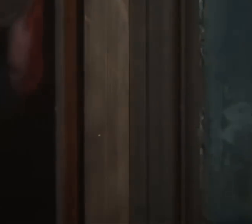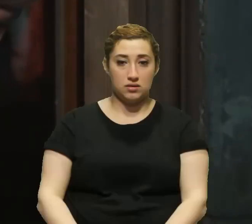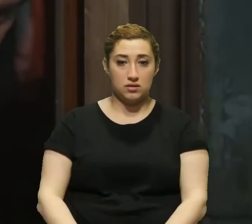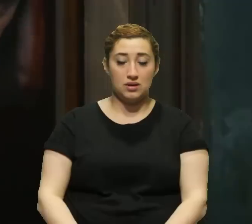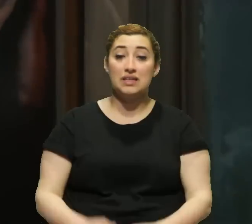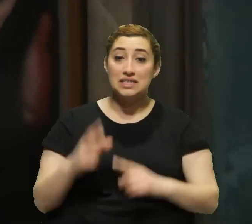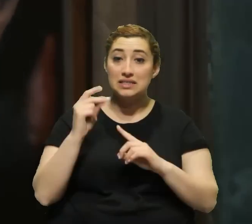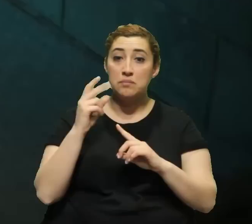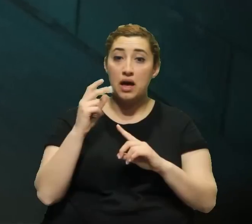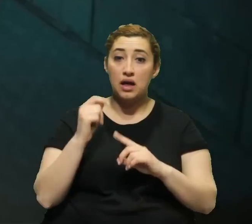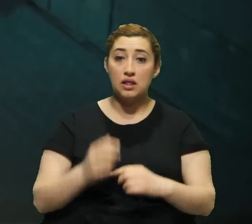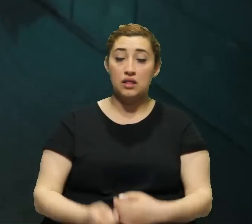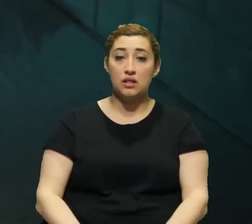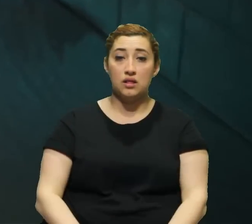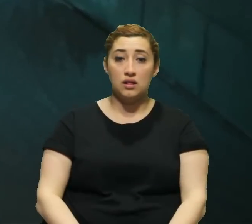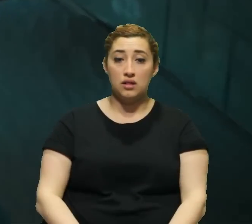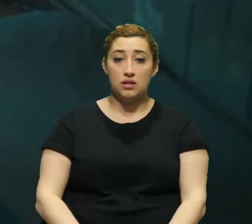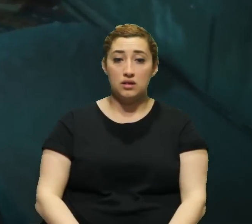İsmail.